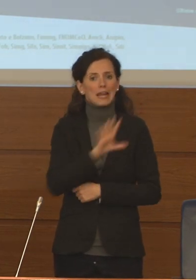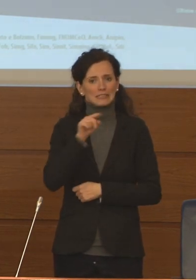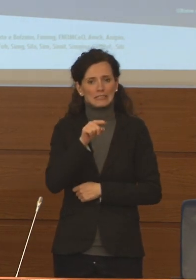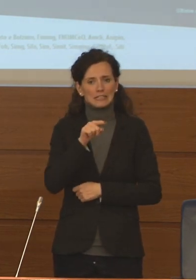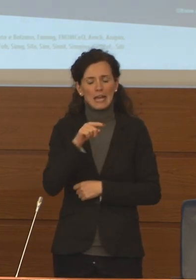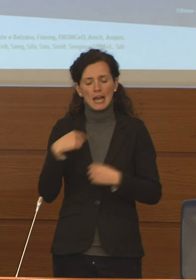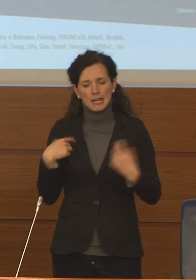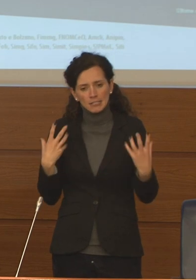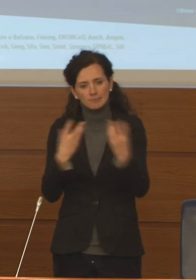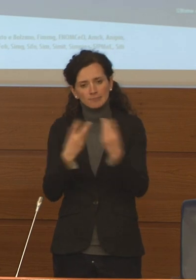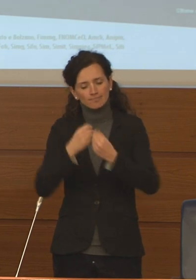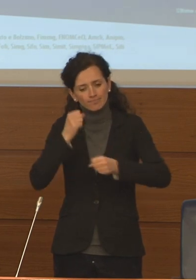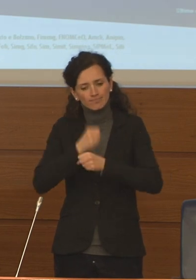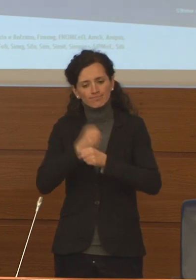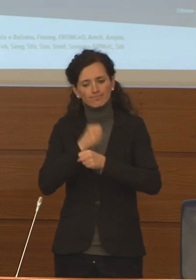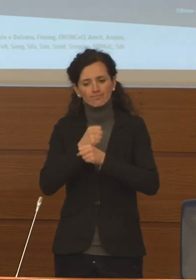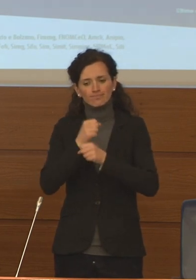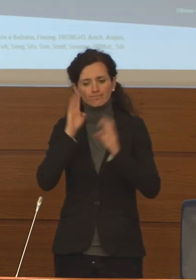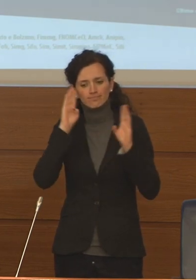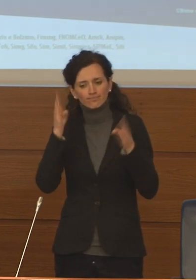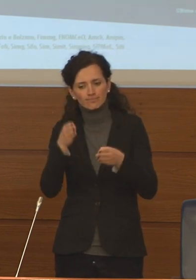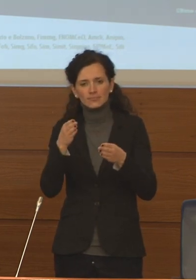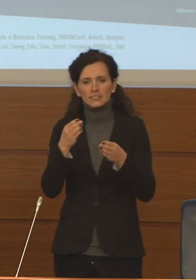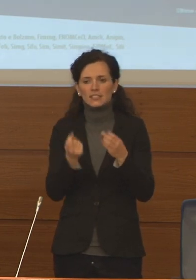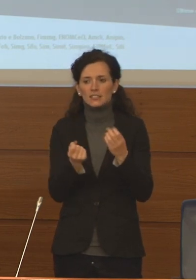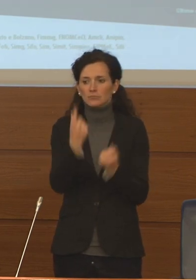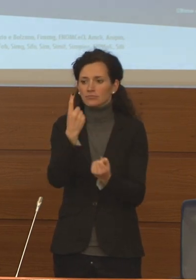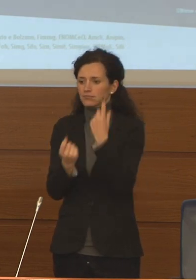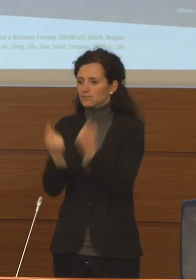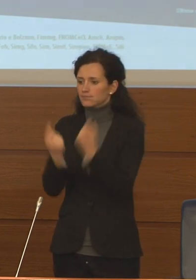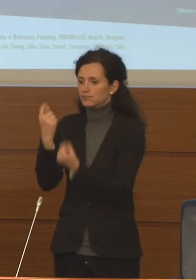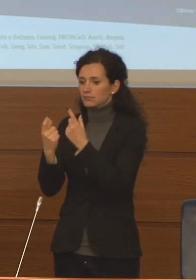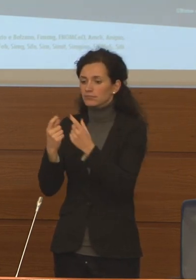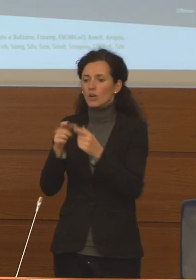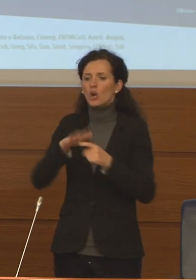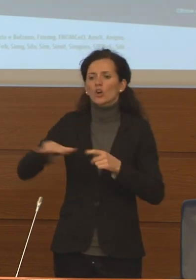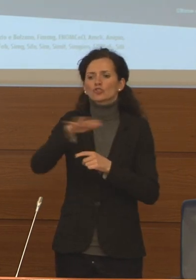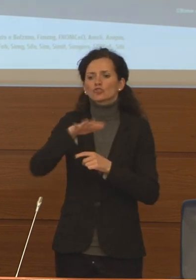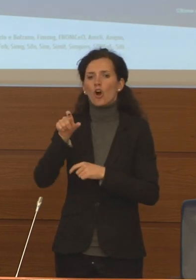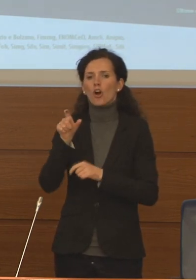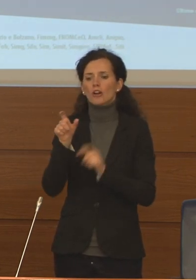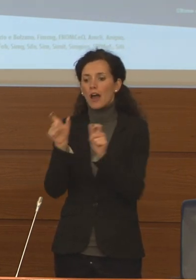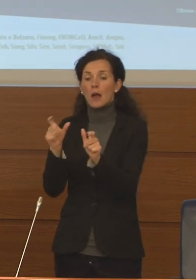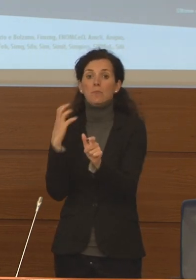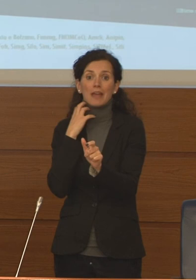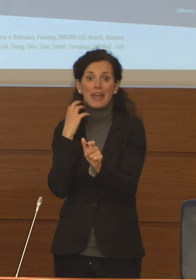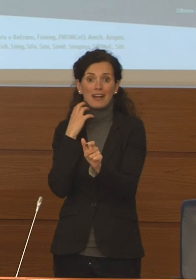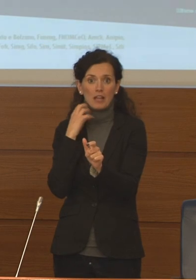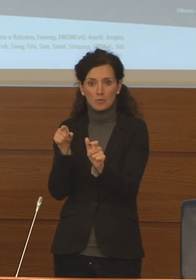l'evoluzione dei nuovi casi nei comuni della cintura bergamasca e quindi stiamo